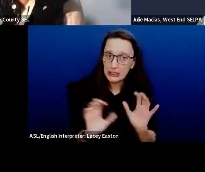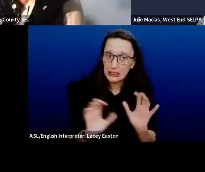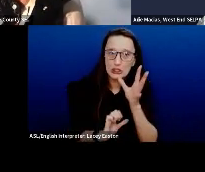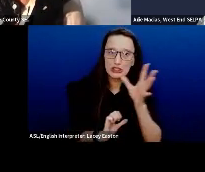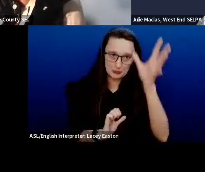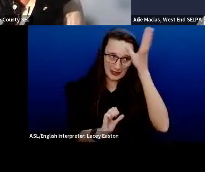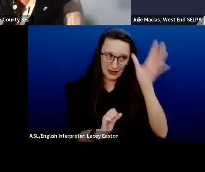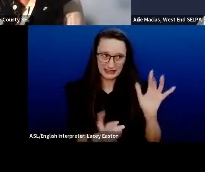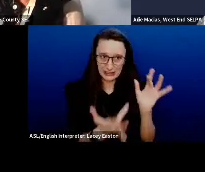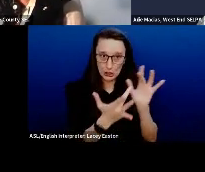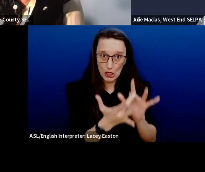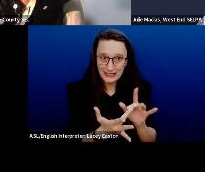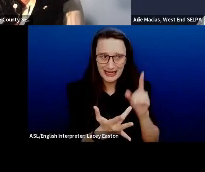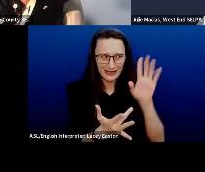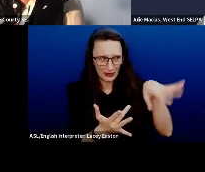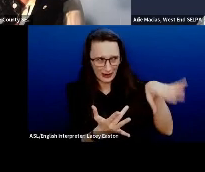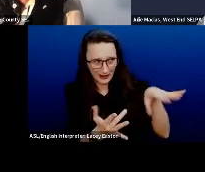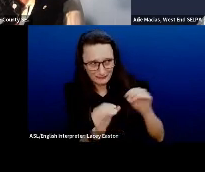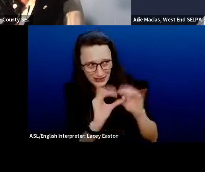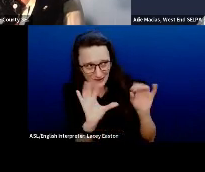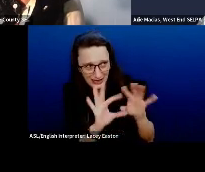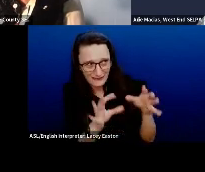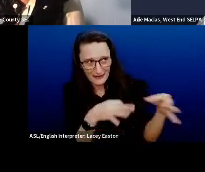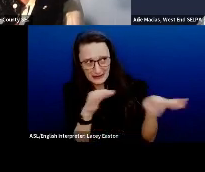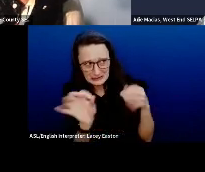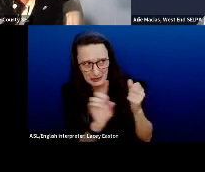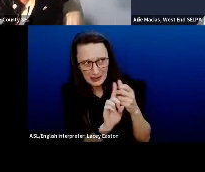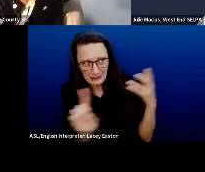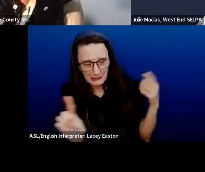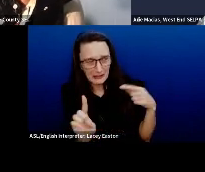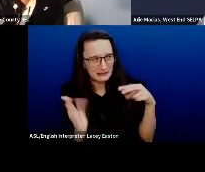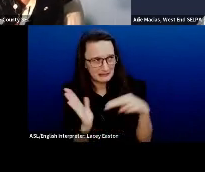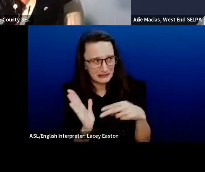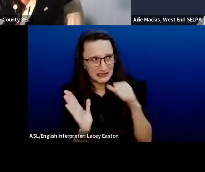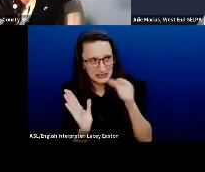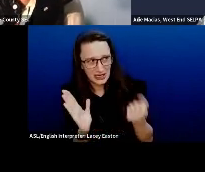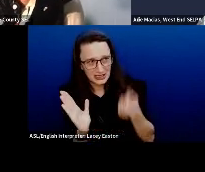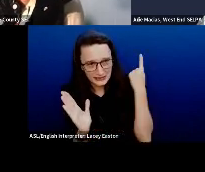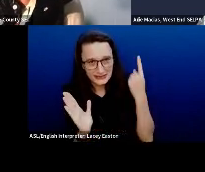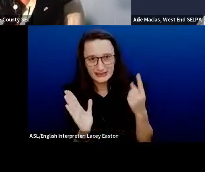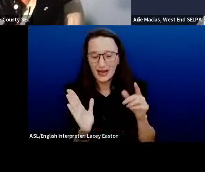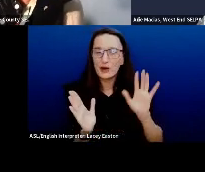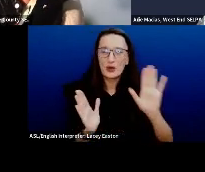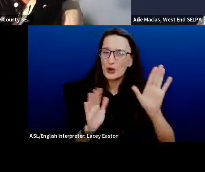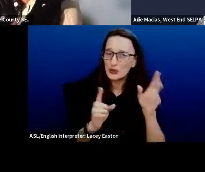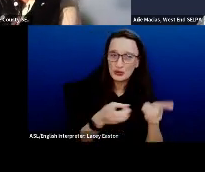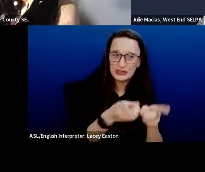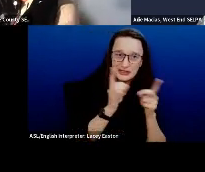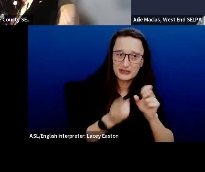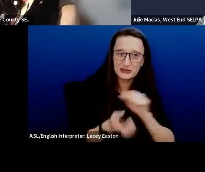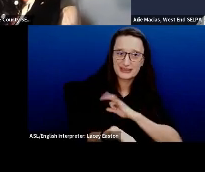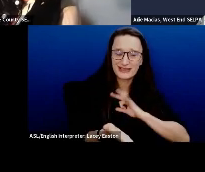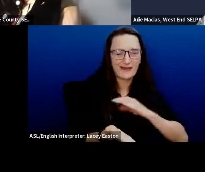no les queda claro. El personal de su distrito estará encantado de responder esas preguntas. Queremos